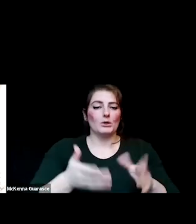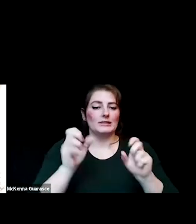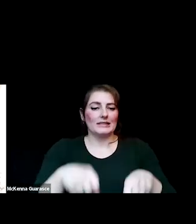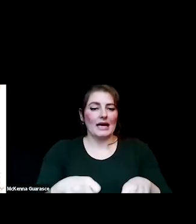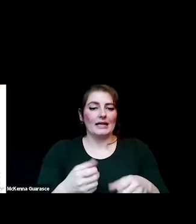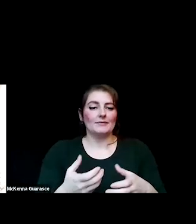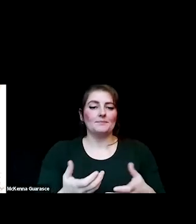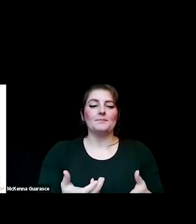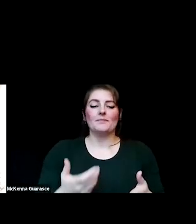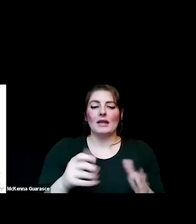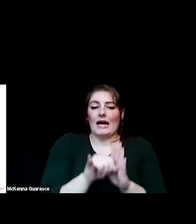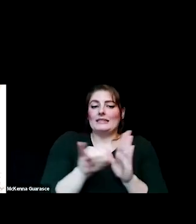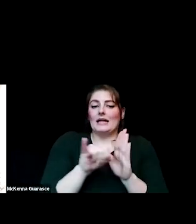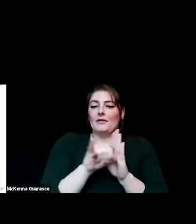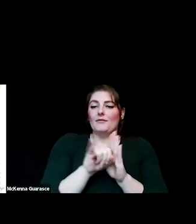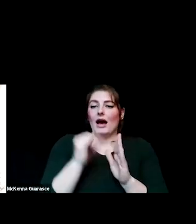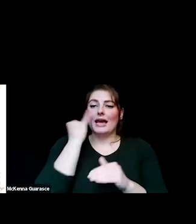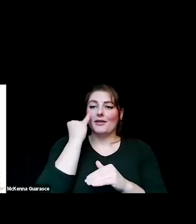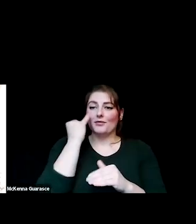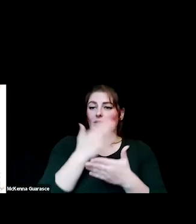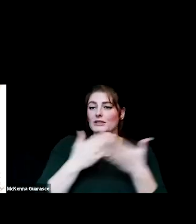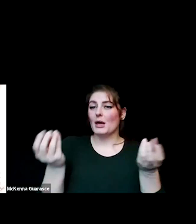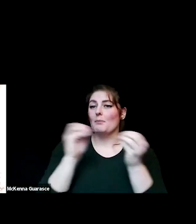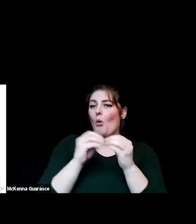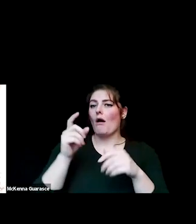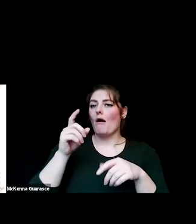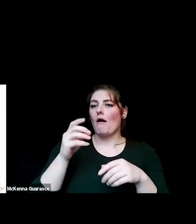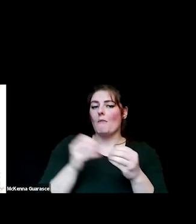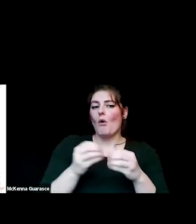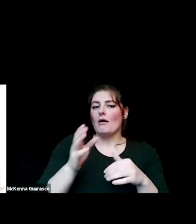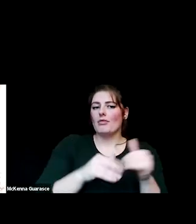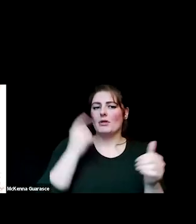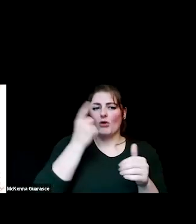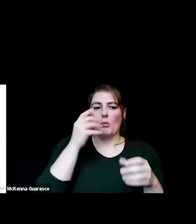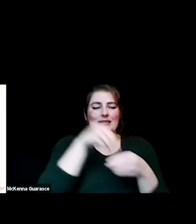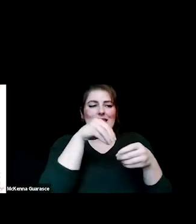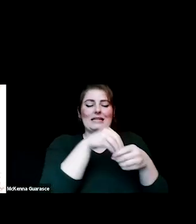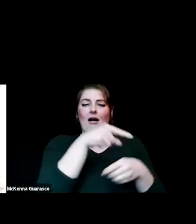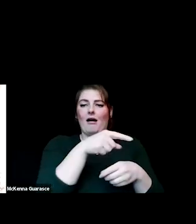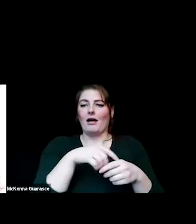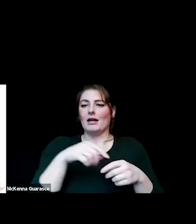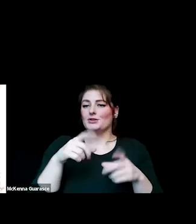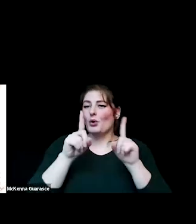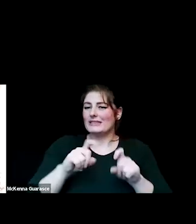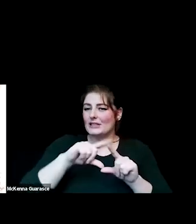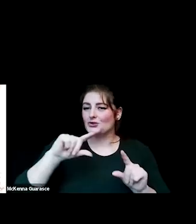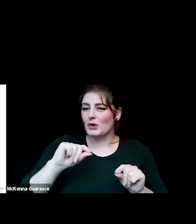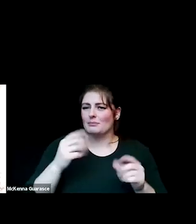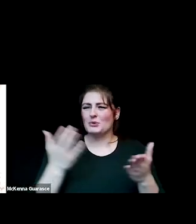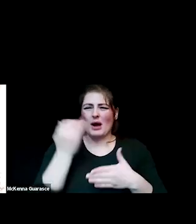identificar si hay algo más de lo que pensaba que había. Y es desafortunado. A menudo la gente dice, ¿qué es esto?